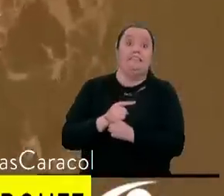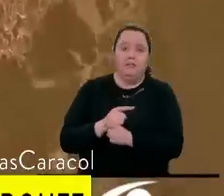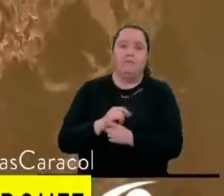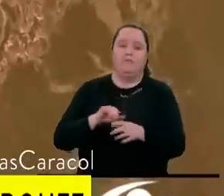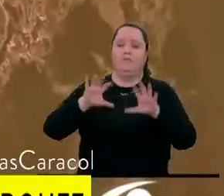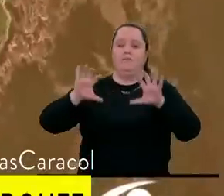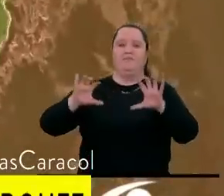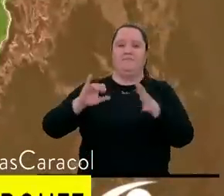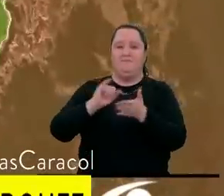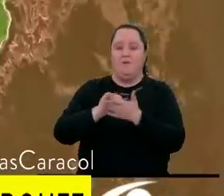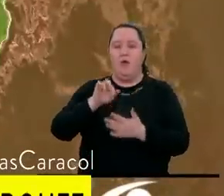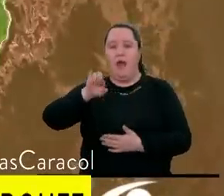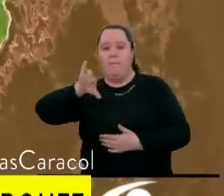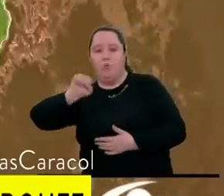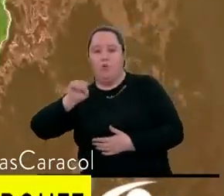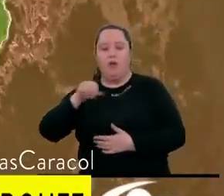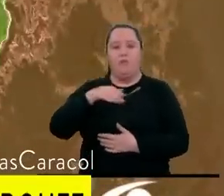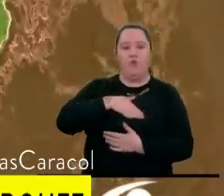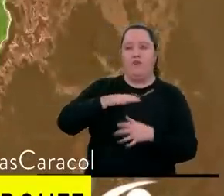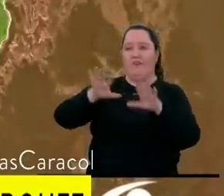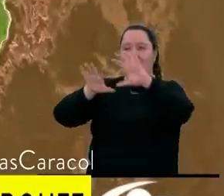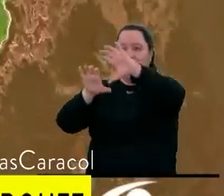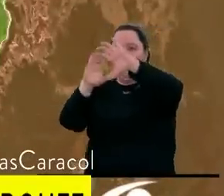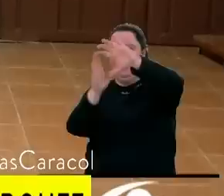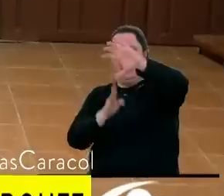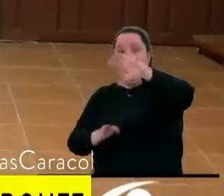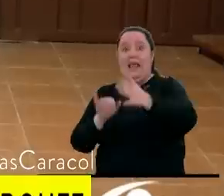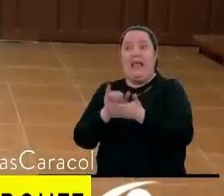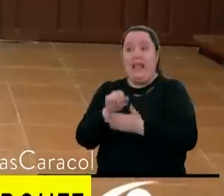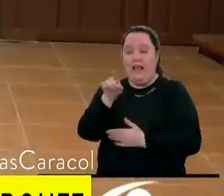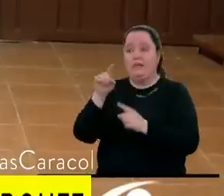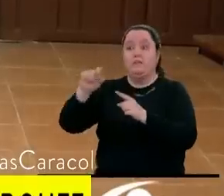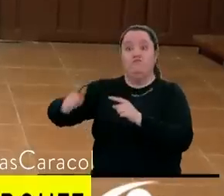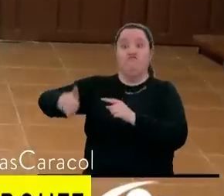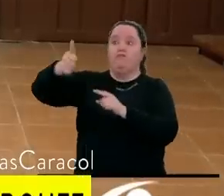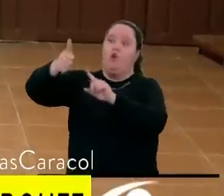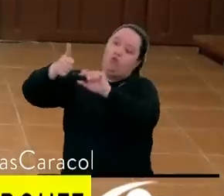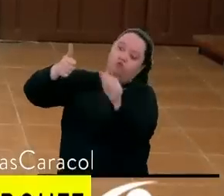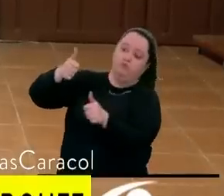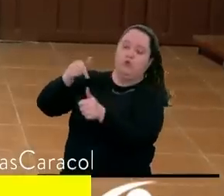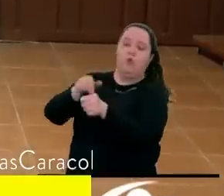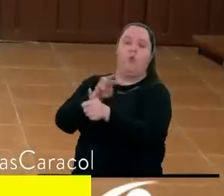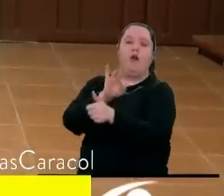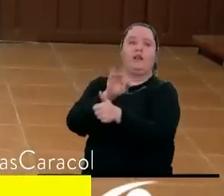segundos precaria. de confirmase la muerte de marqués en un ataque zona